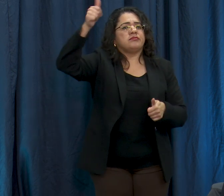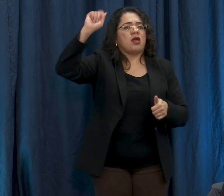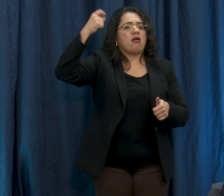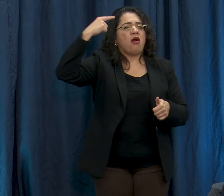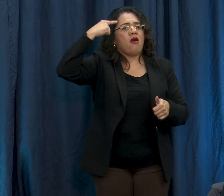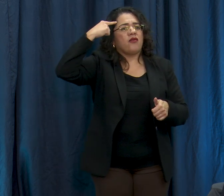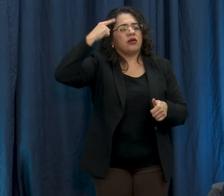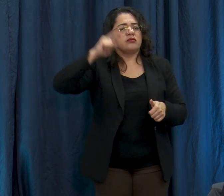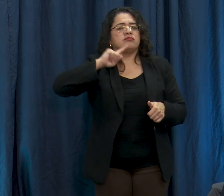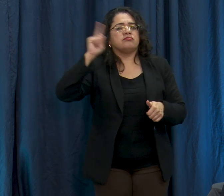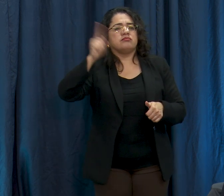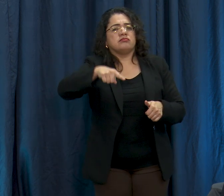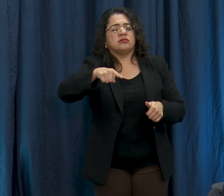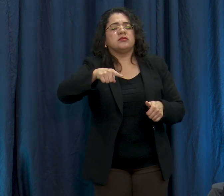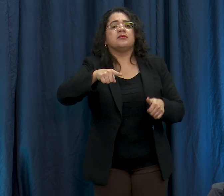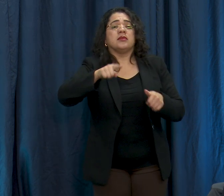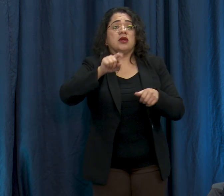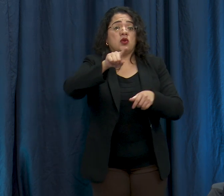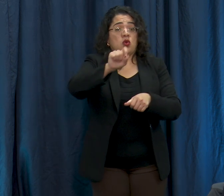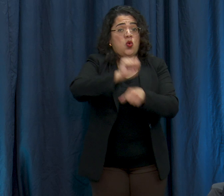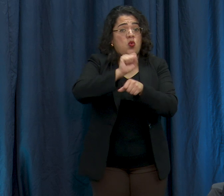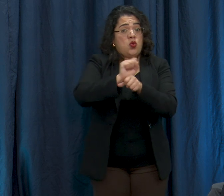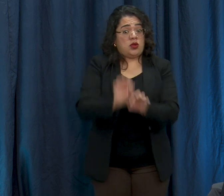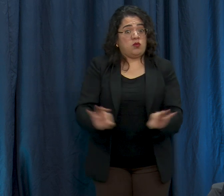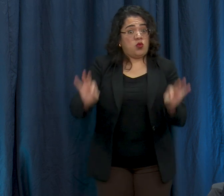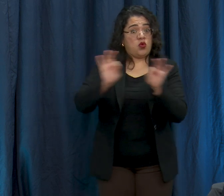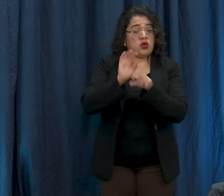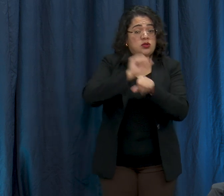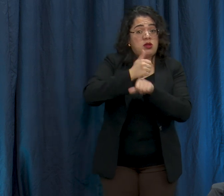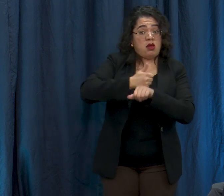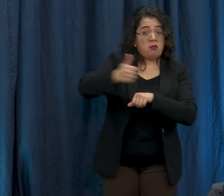Brynden los trabajadores essencial a's accesso al cuidado de sus hijos por